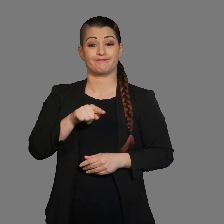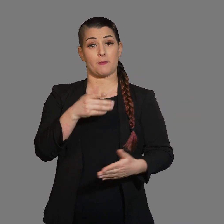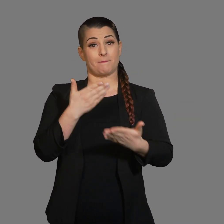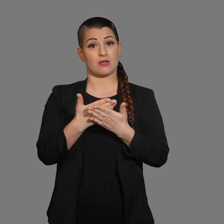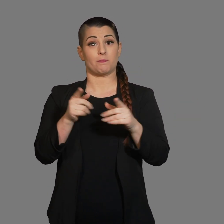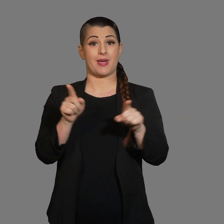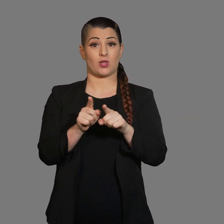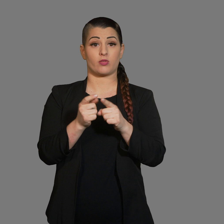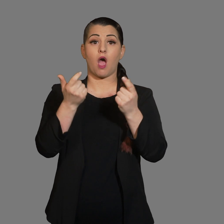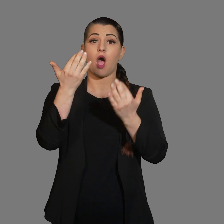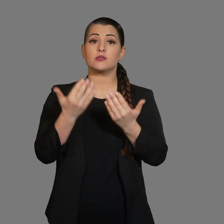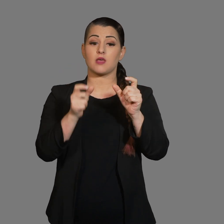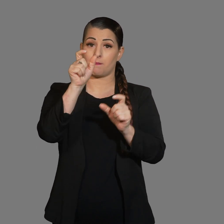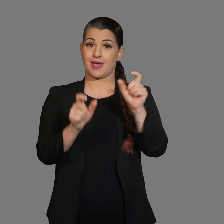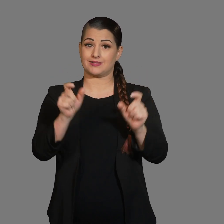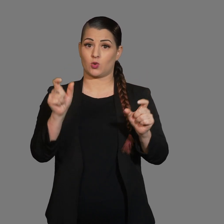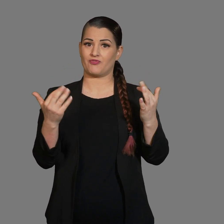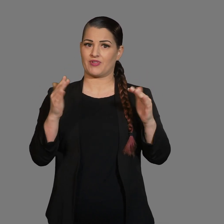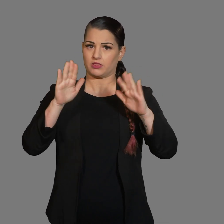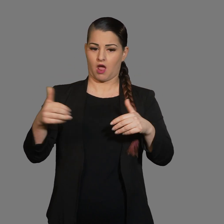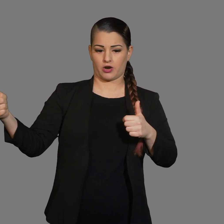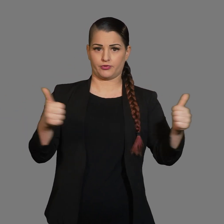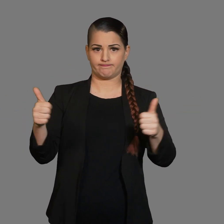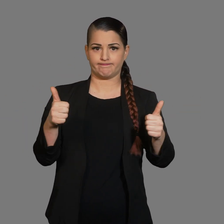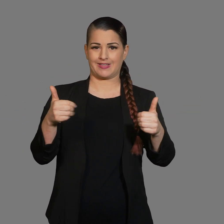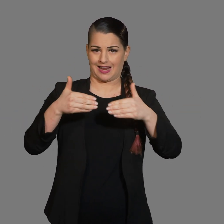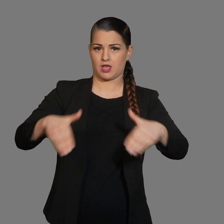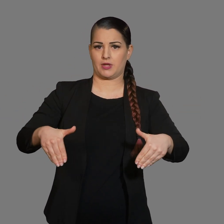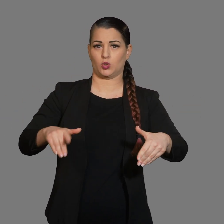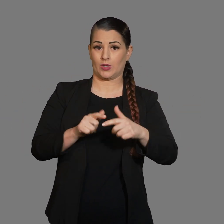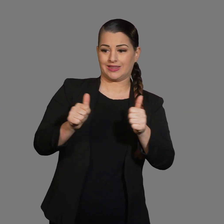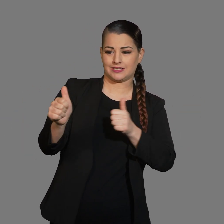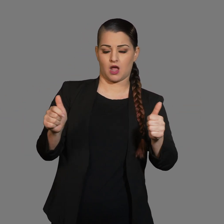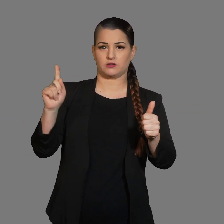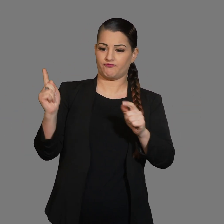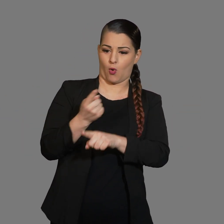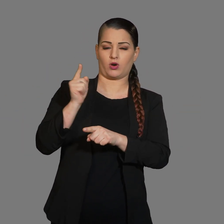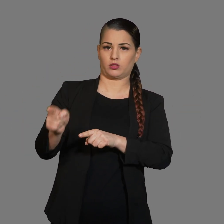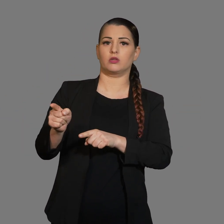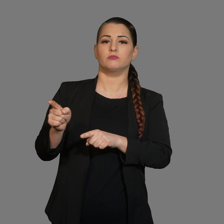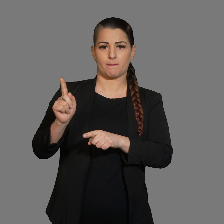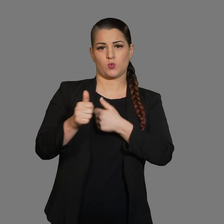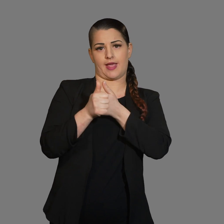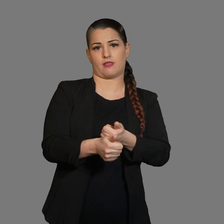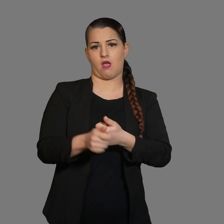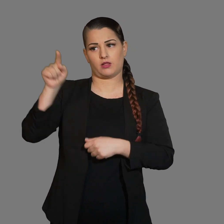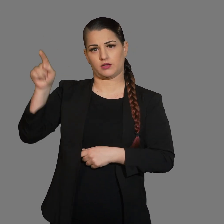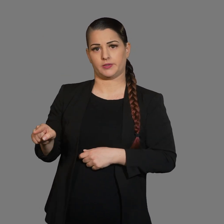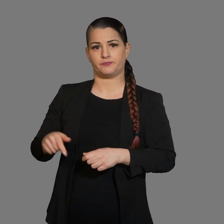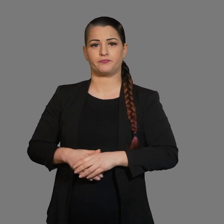Das kann zum Beispiel bedeuten, dass die Anzahl der anwesenden Personen limitiert werden muss, damit die erforderliche Distanz eingehalten werden kann.